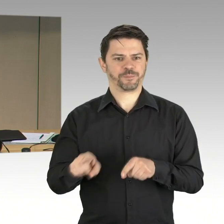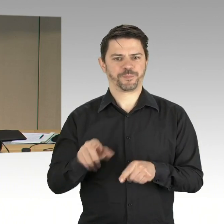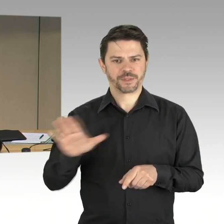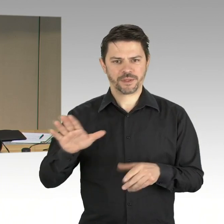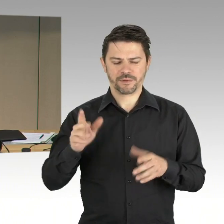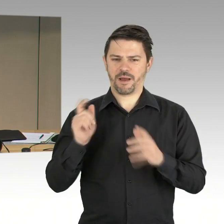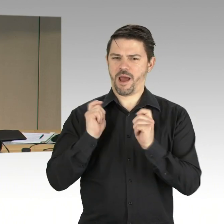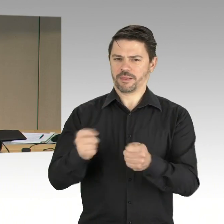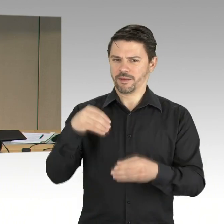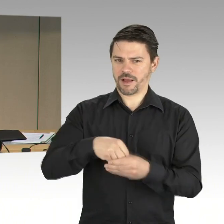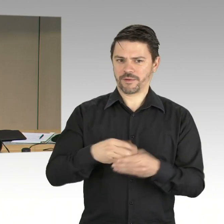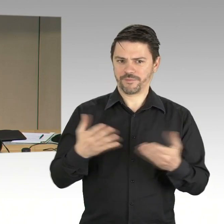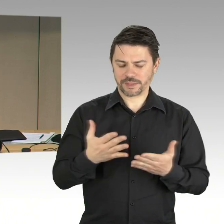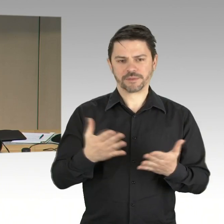wurde in der 20. Sitzung behandelt.